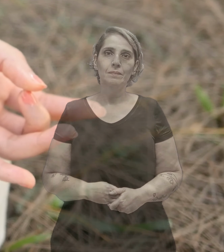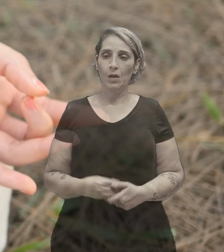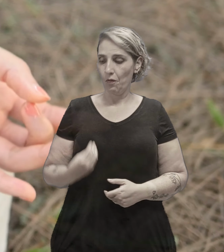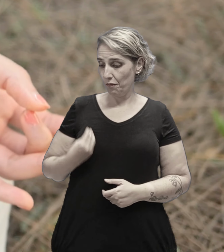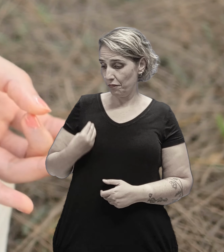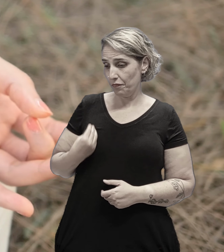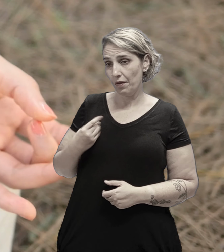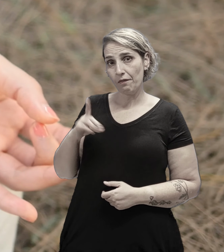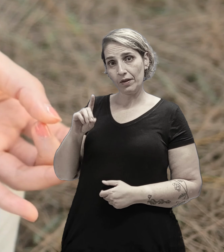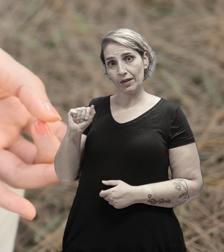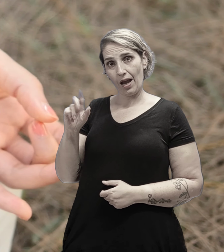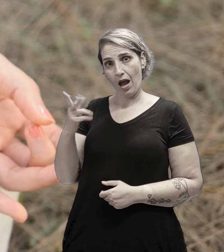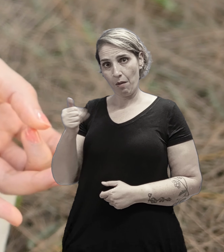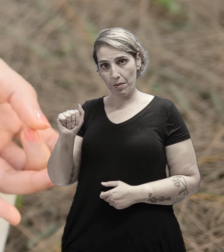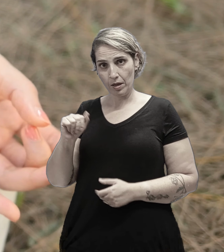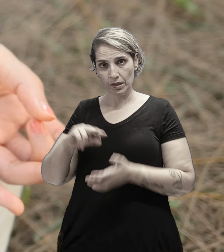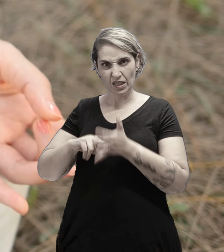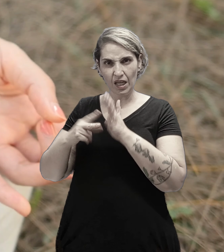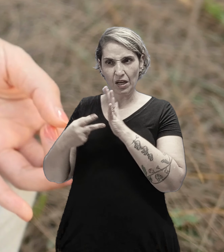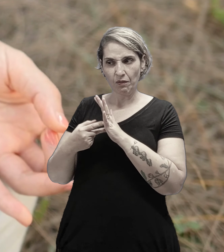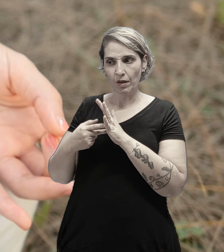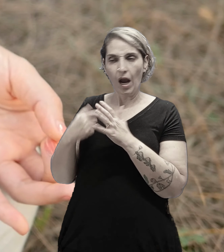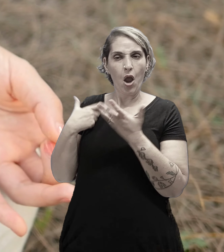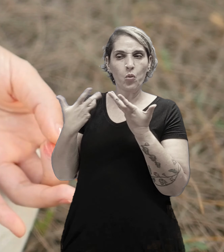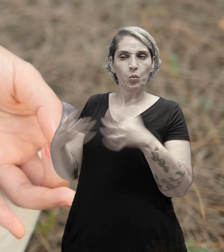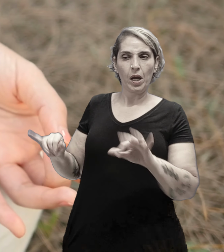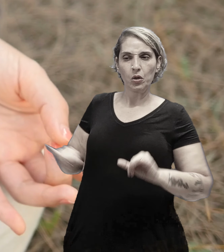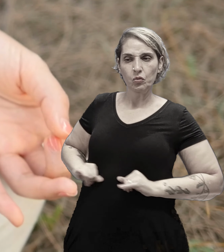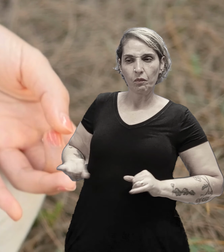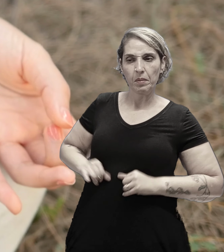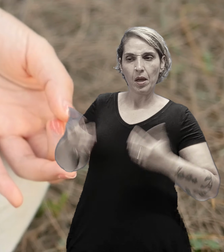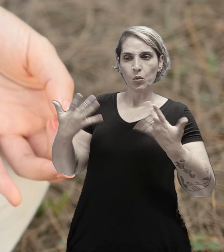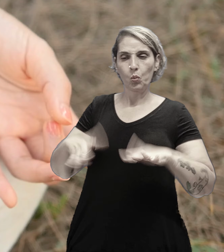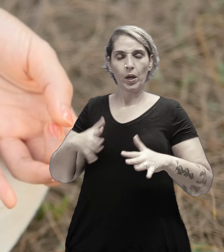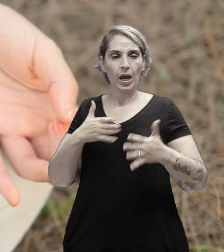Viver em Dharma não significa evitar a dor ou os obstáculos.